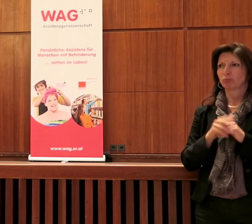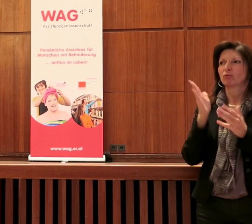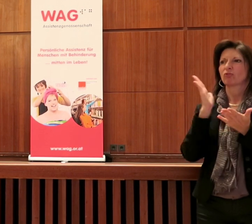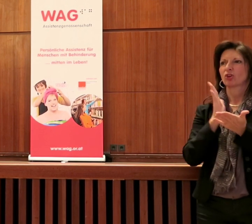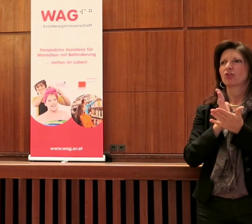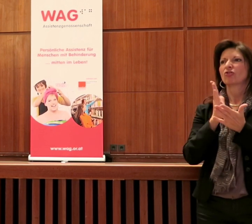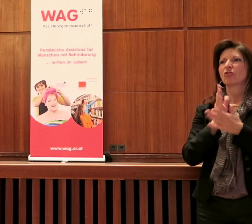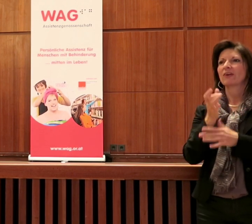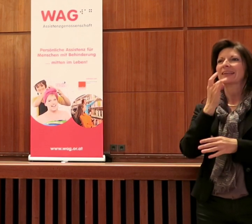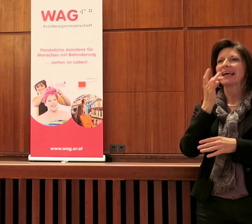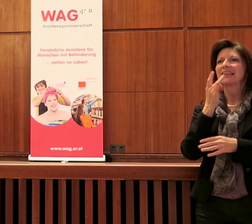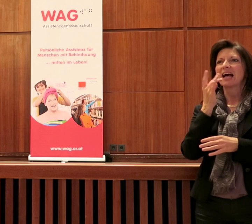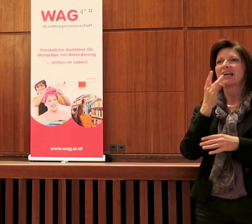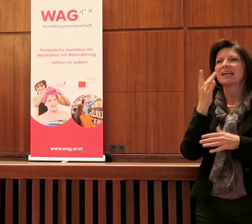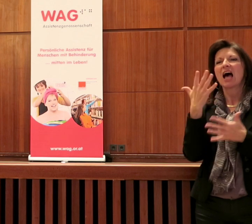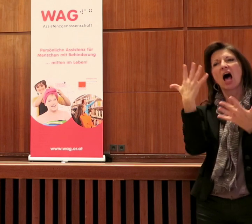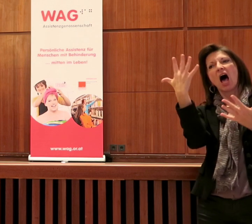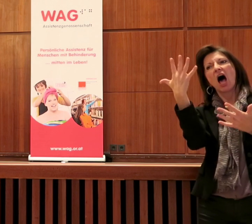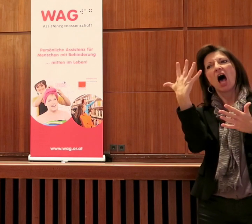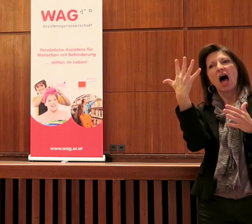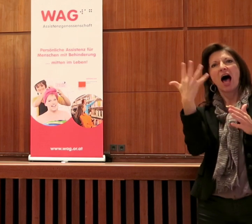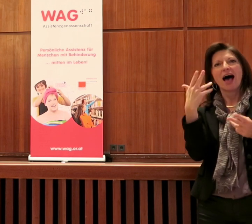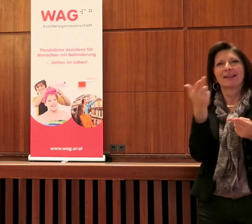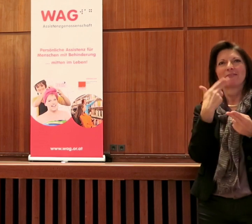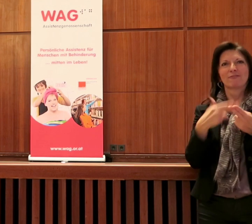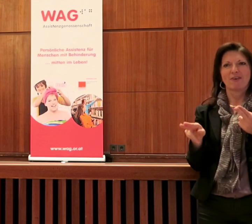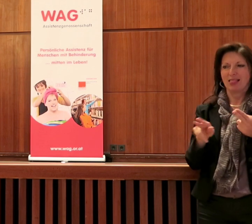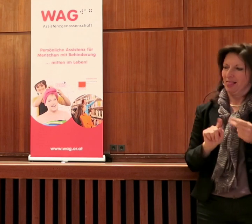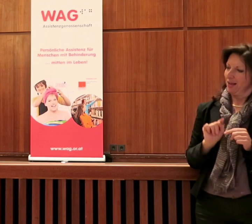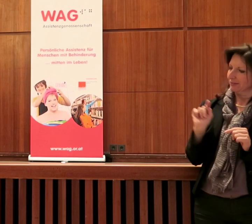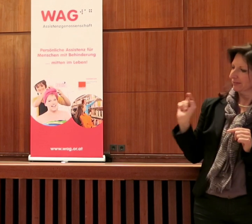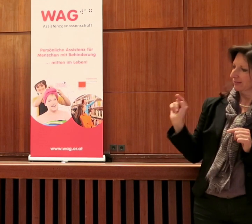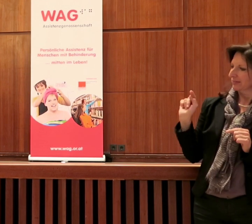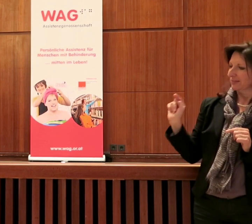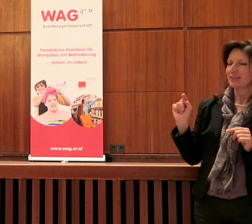Weißen Sie die Verletzung der Hand ihrer Sitznachbarn der passenden Kaktee zu.